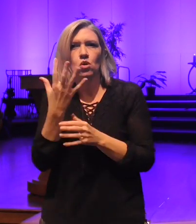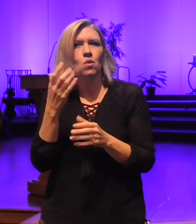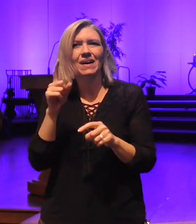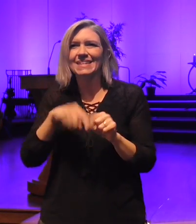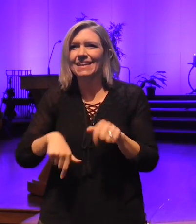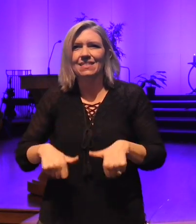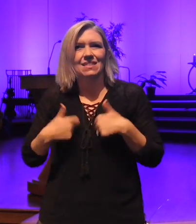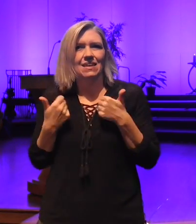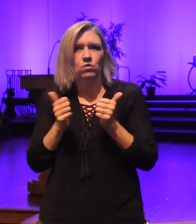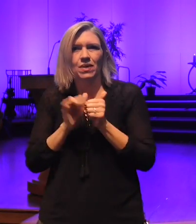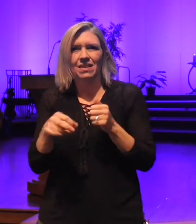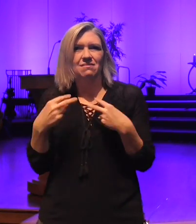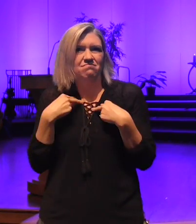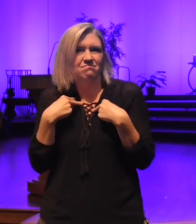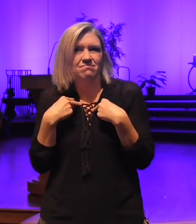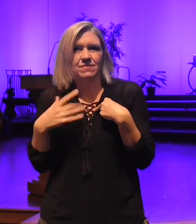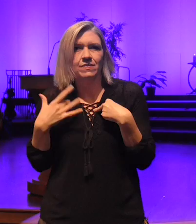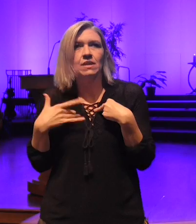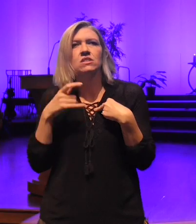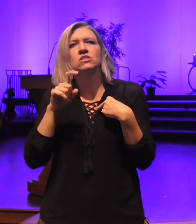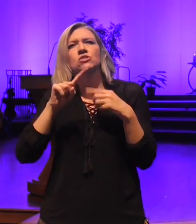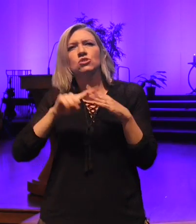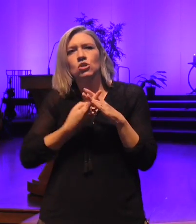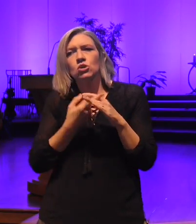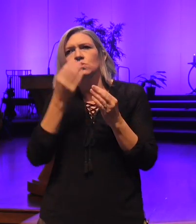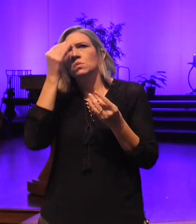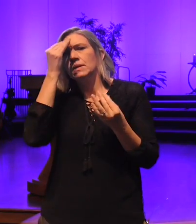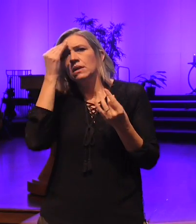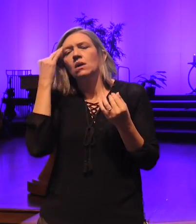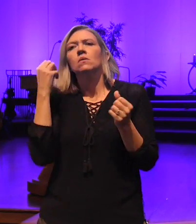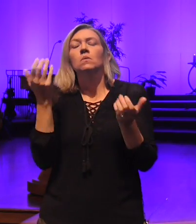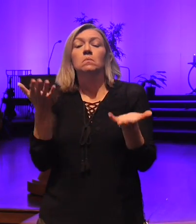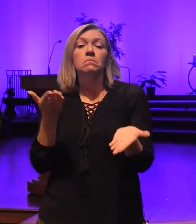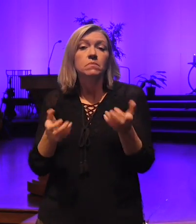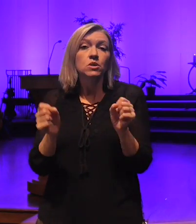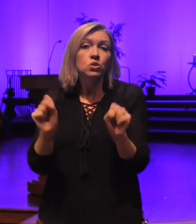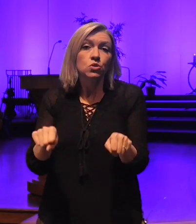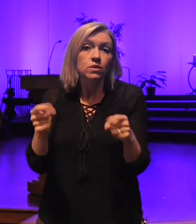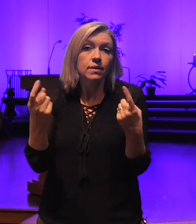comenzó a trabajar con la premisa de que podría suceder, al principio no lo creía, pero siguió